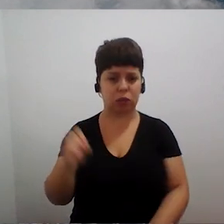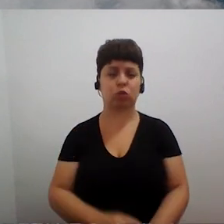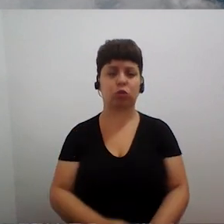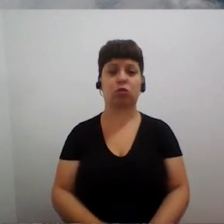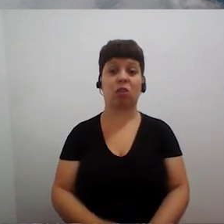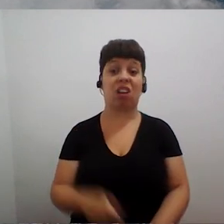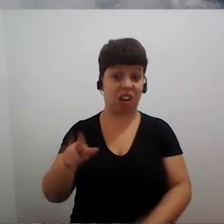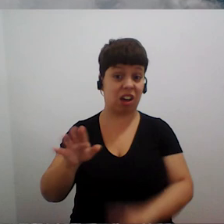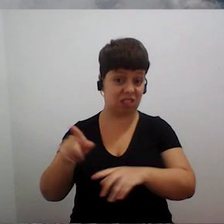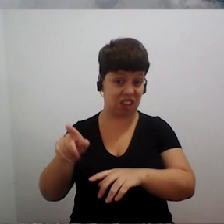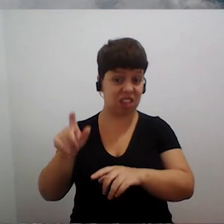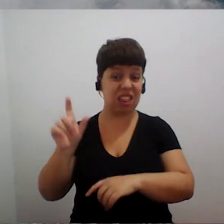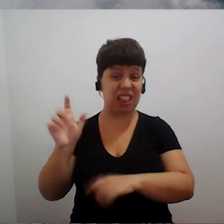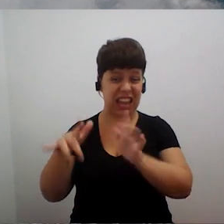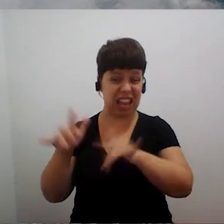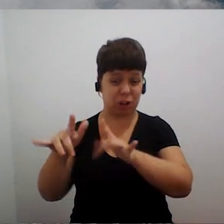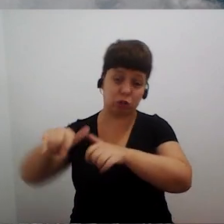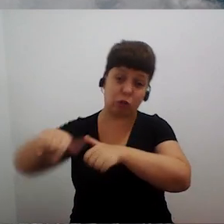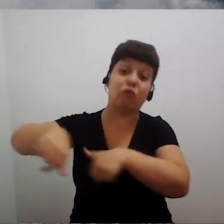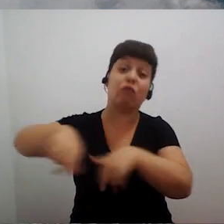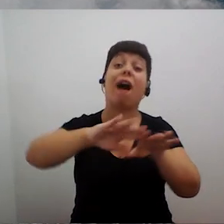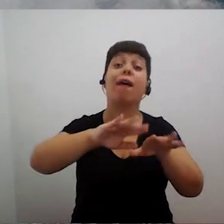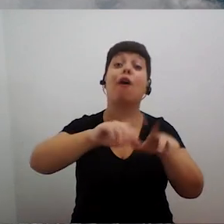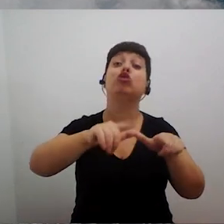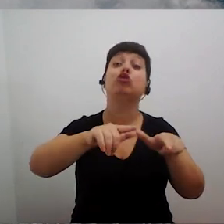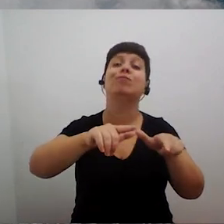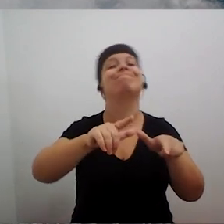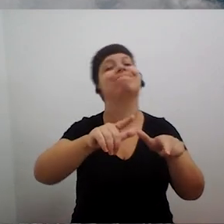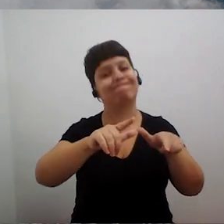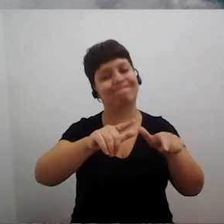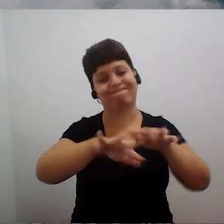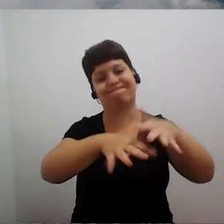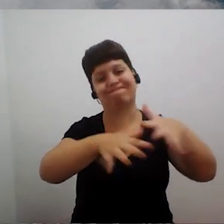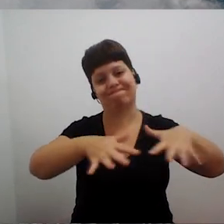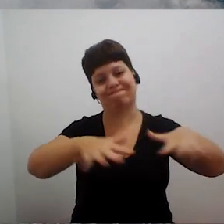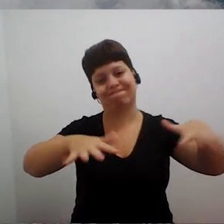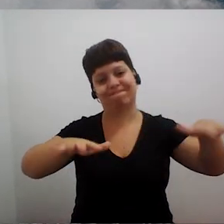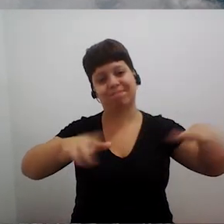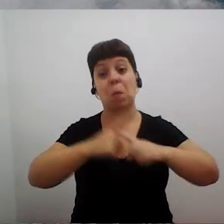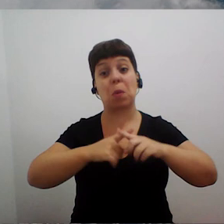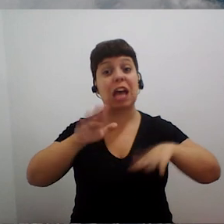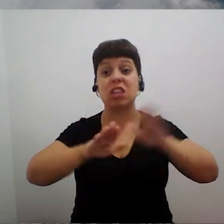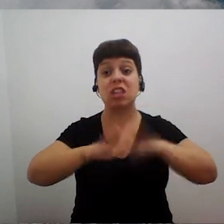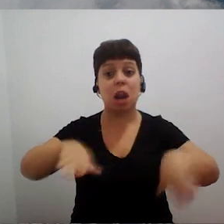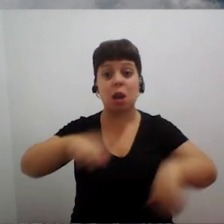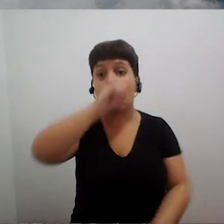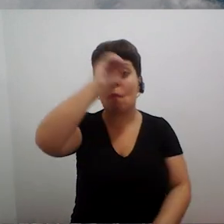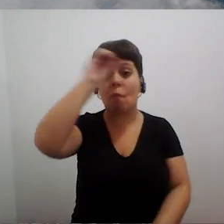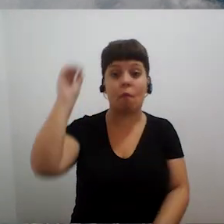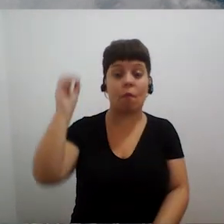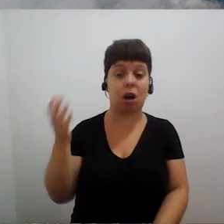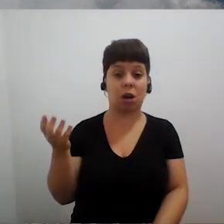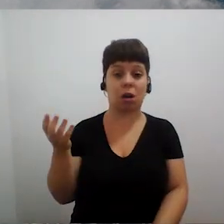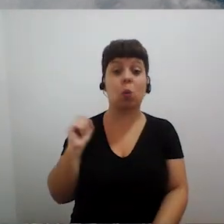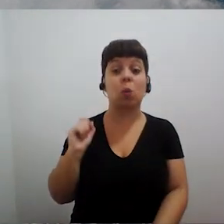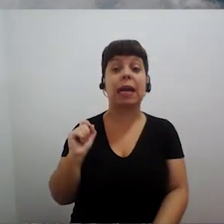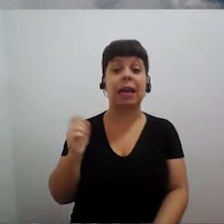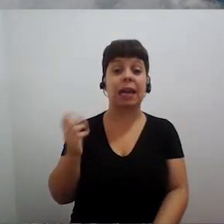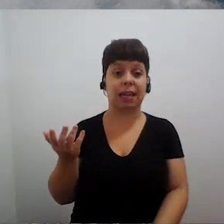vão para a água, porque as crianças não tem o conceito do que é